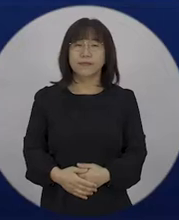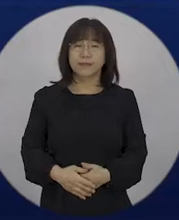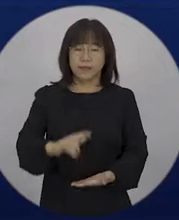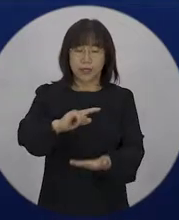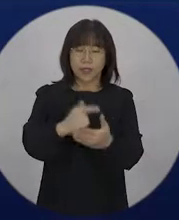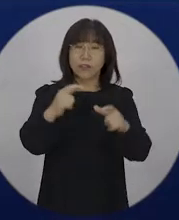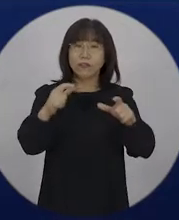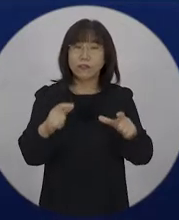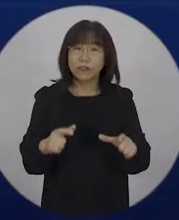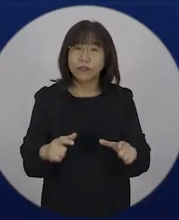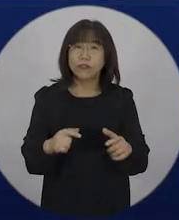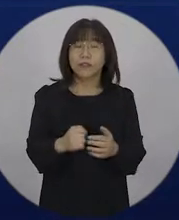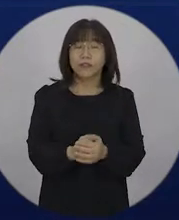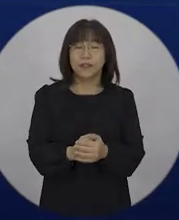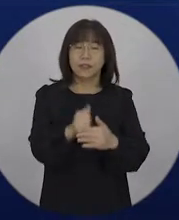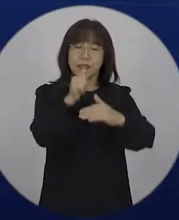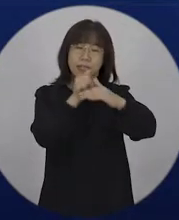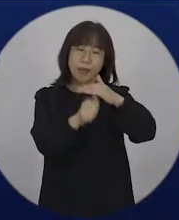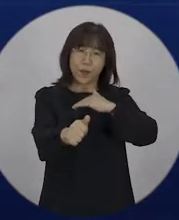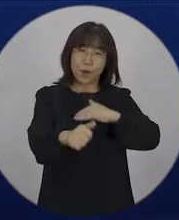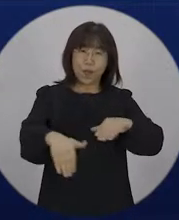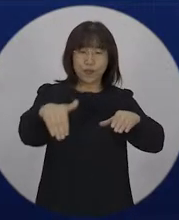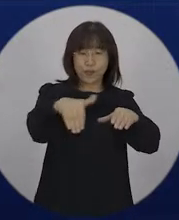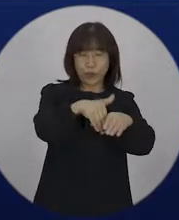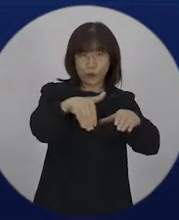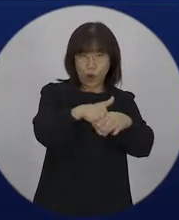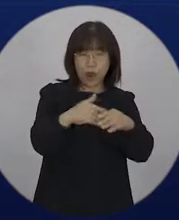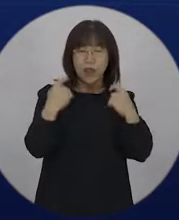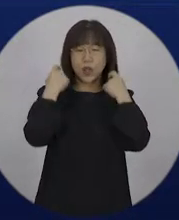Gangseo-gu telah menerbitkan 'Merenungkan Gangseo-gu' di mana Anda bisa melihat